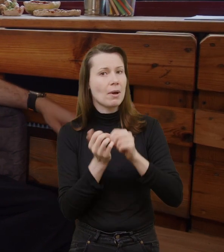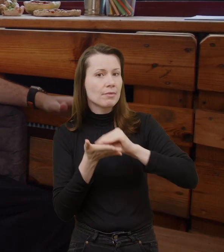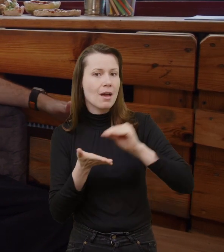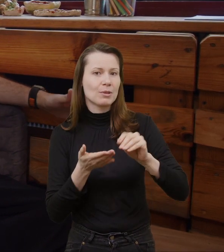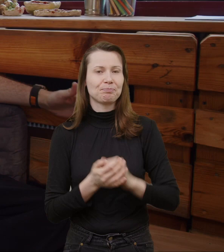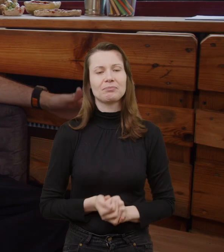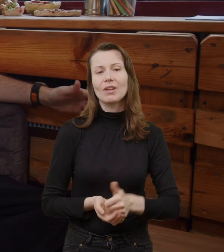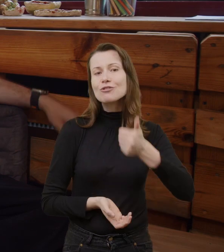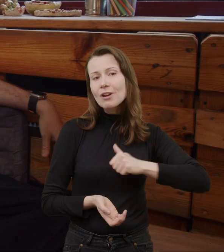Czekamy na Ciebie!